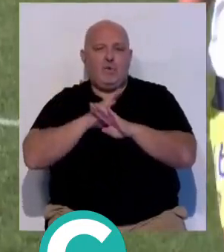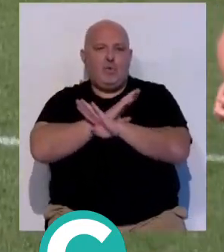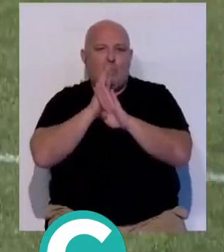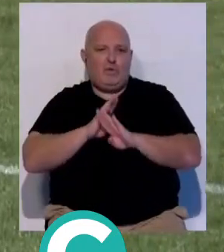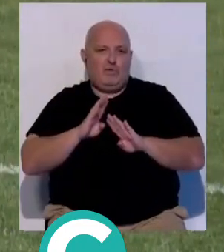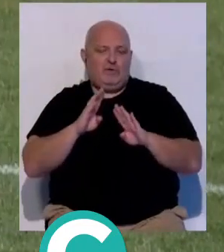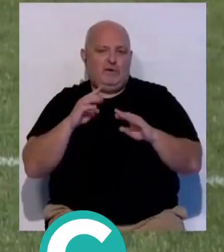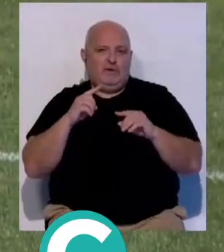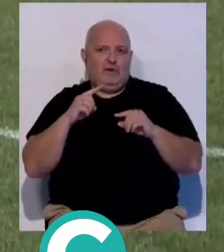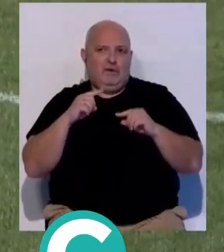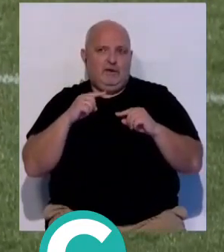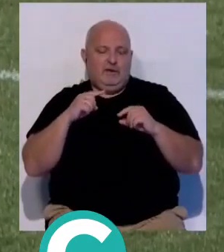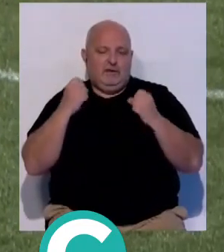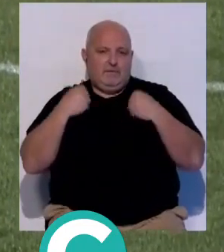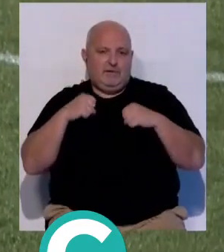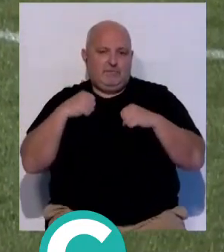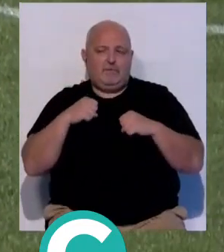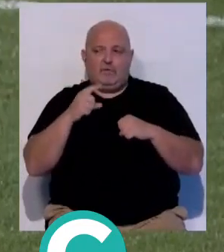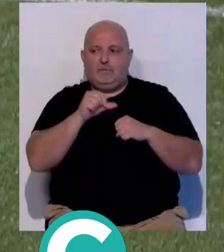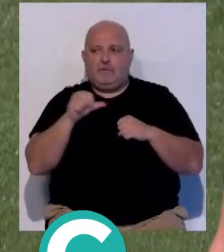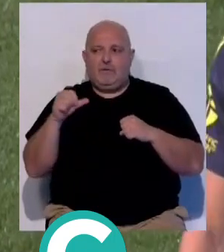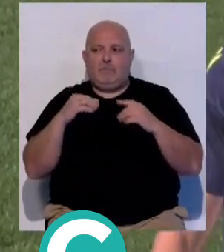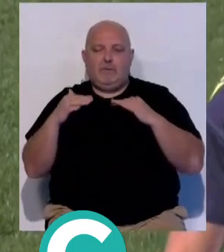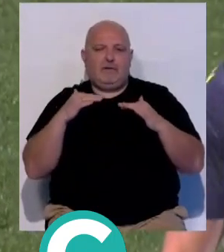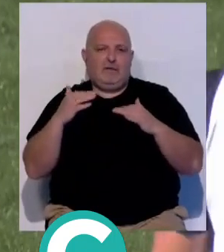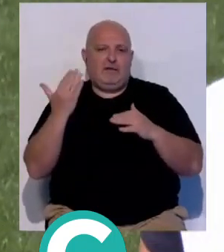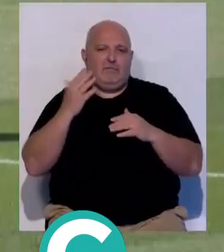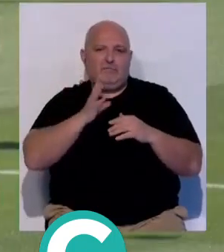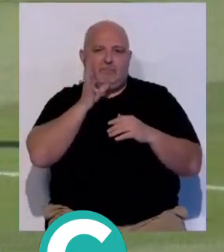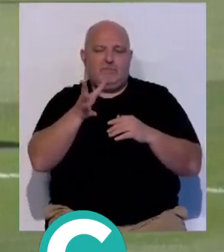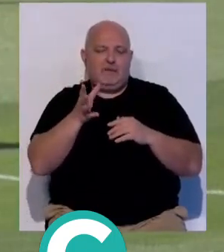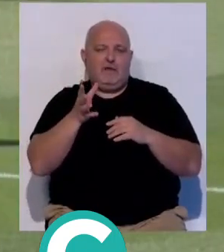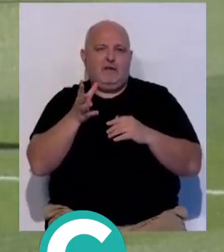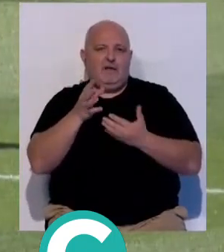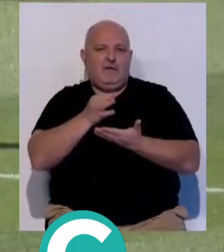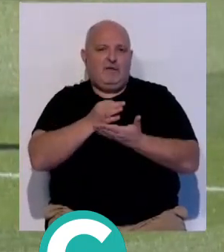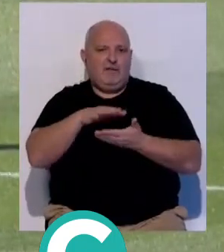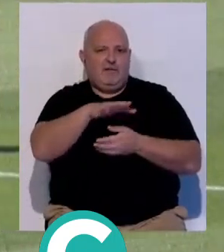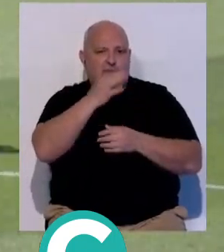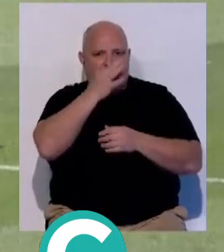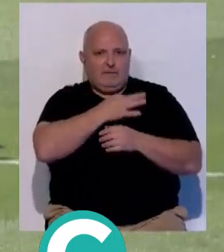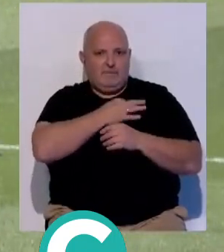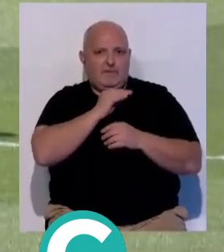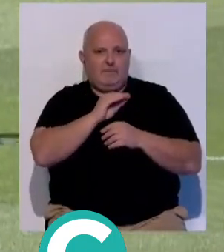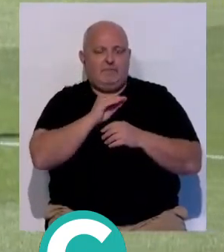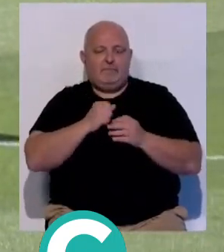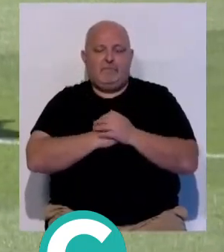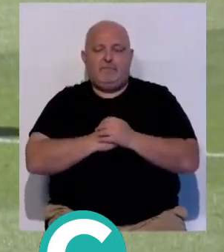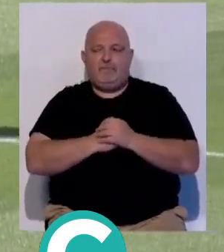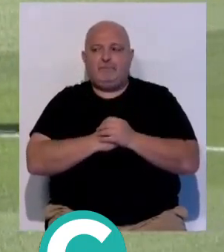que hizo de la semana hubo un partidillo en la Ciudad Deportiva Bahía de Cádiz Nacho y ahí bueno